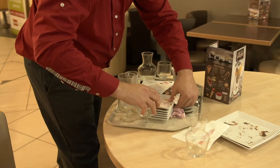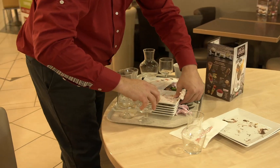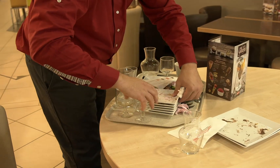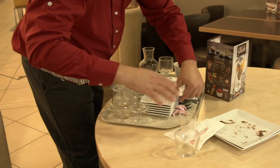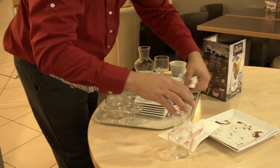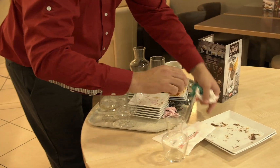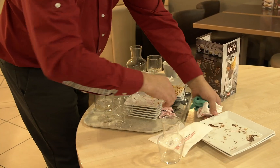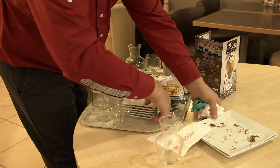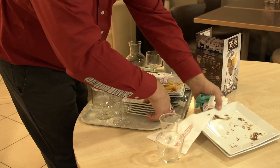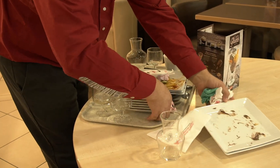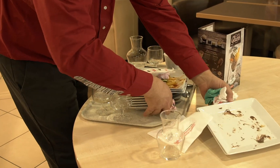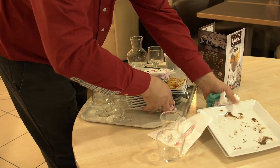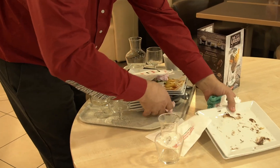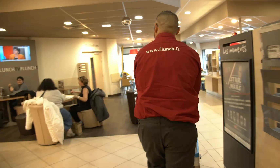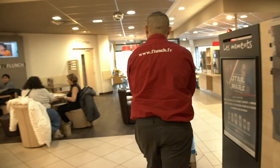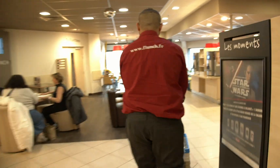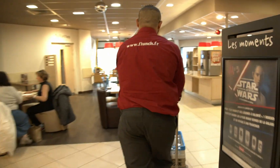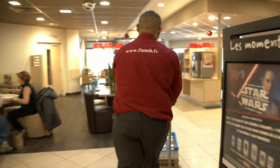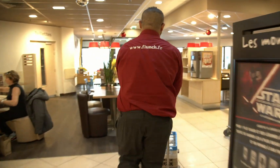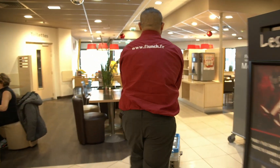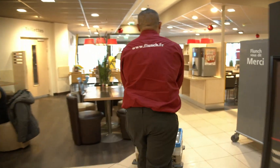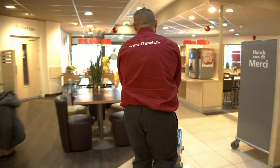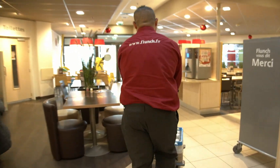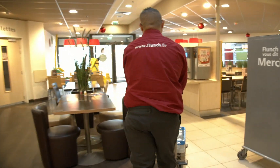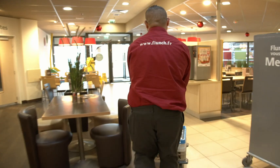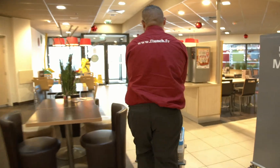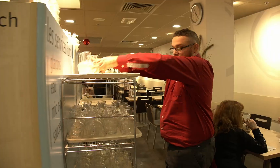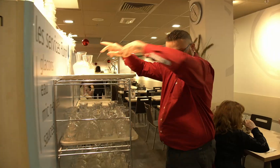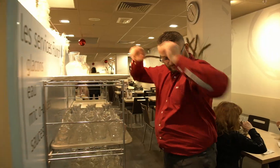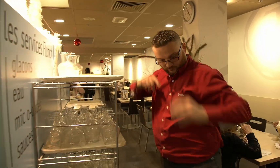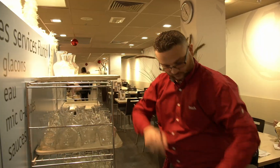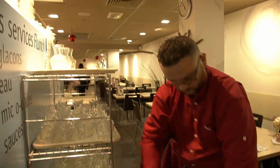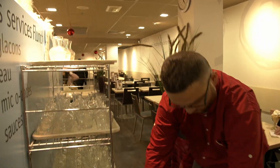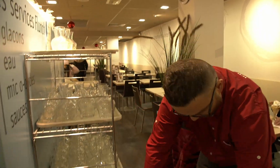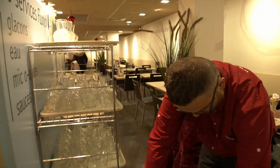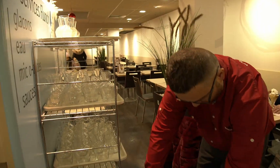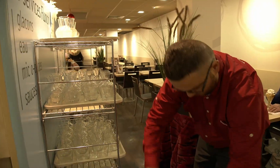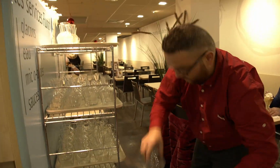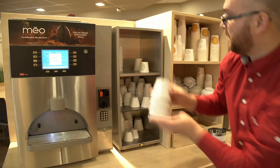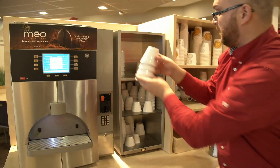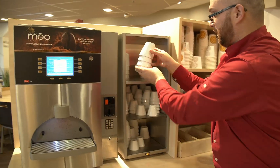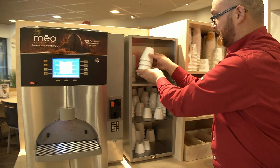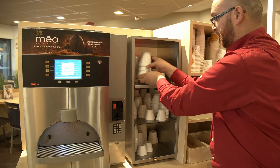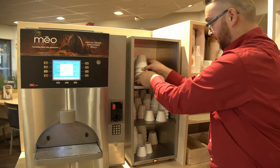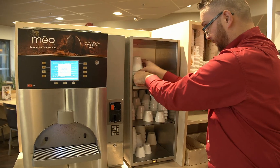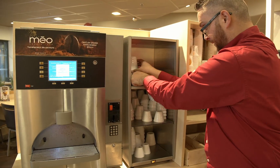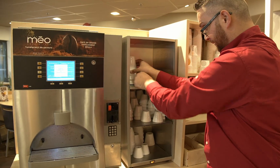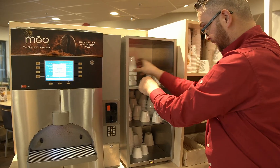car il considérait qu’il arrivait à communiquer suffisamment avec les clients ; ça ne m’a pas posé de problèmes. En fait il n’y a pas d’aménagement de poste